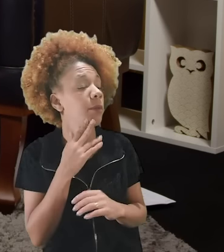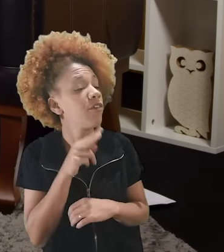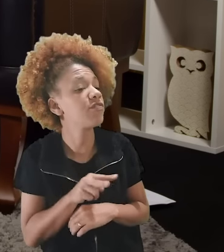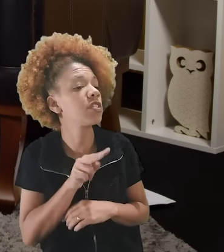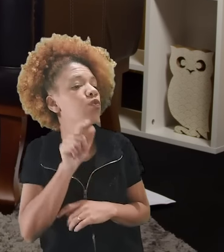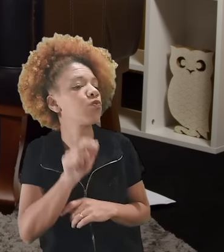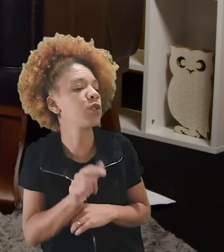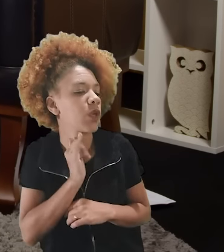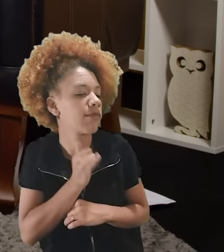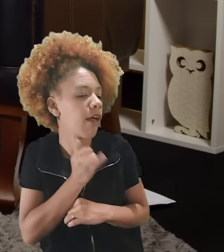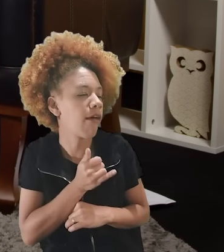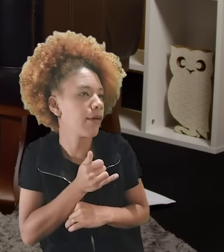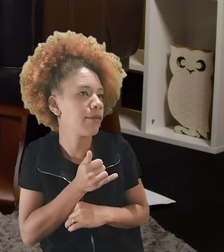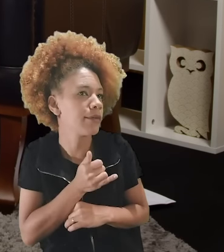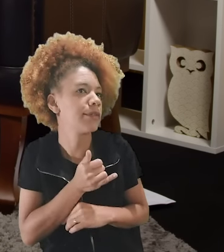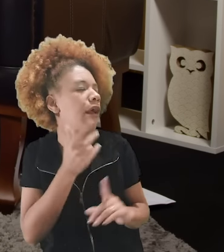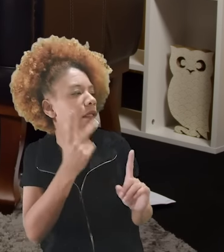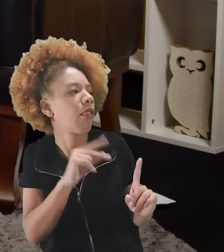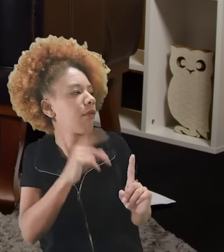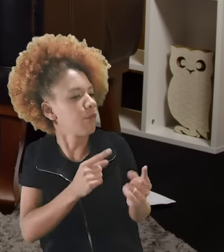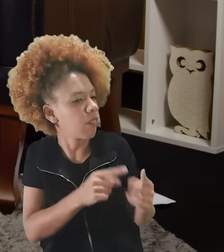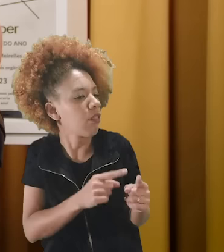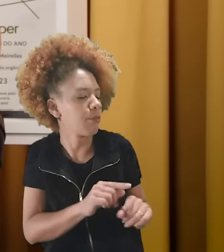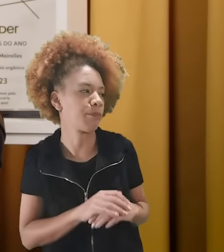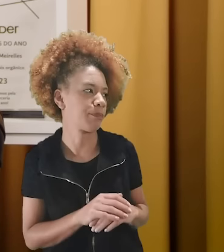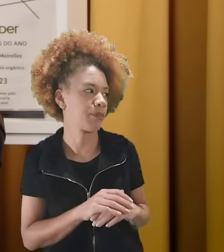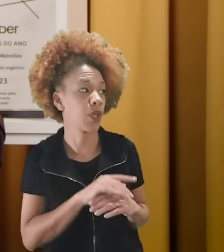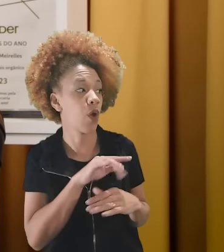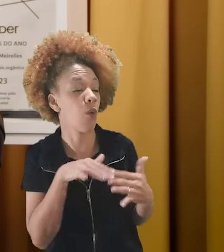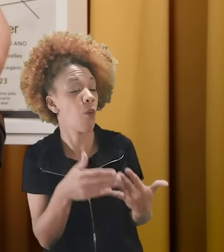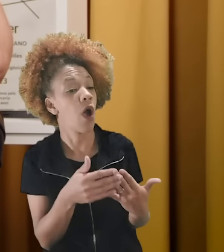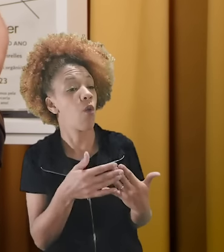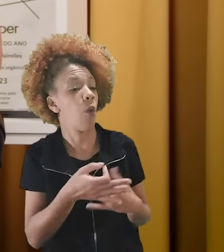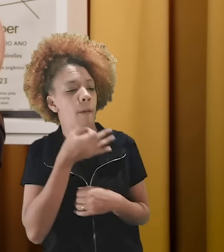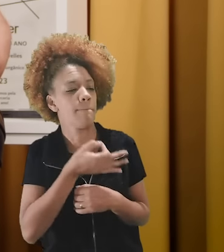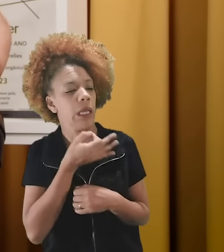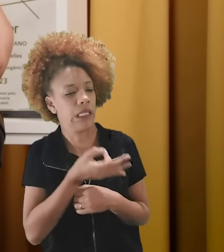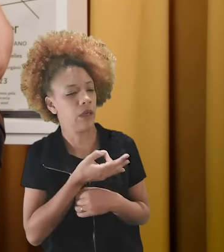ver a visão de alguém que narra e toma a pedrada uhum Qual que você acha que é o argumento por PR